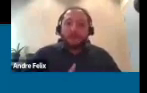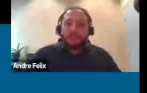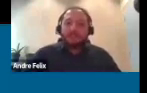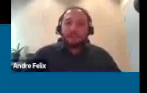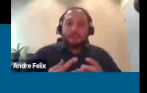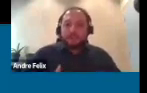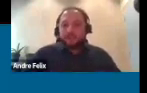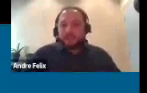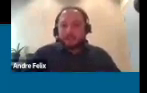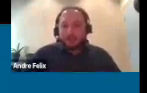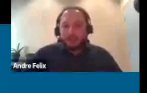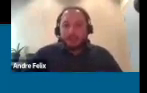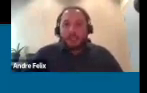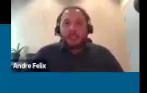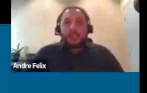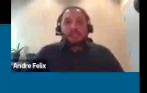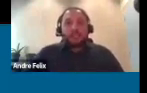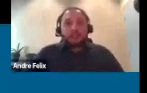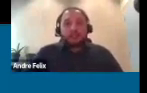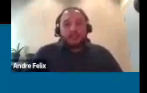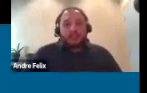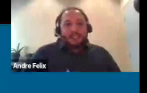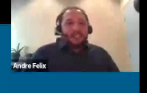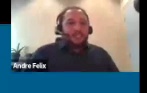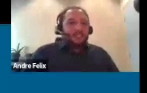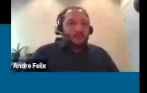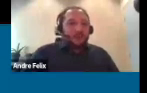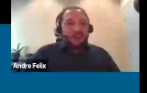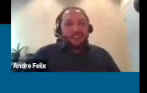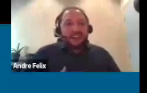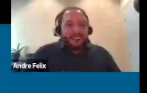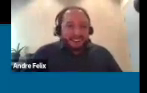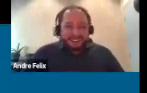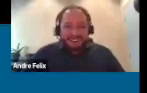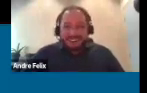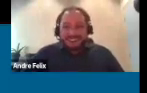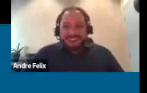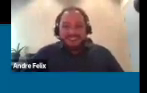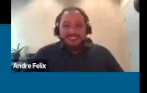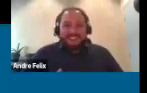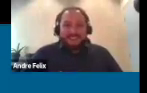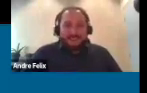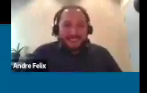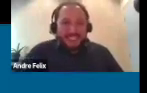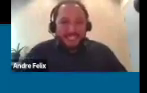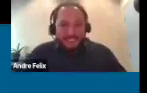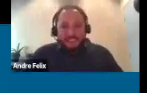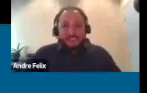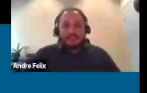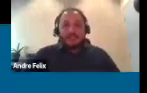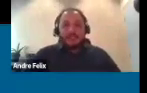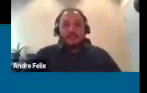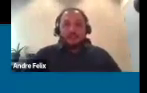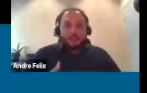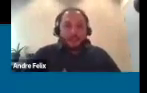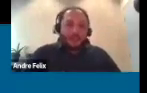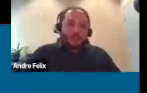Beschreibung des Bildinhalts. Einige... Es ist eher eine Kunst als eine exakte Wissenschaft, wie man es schreibt.